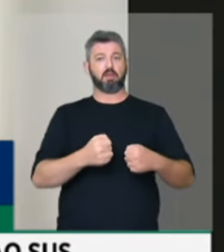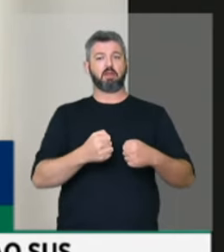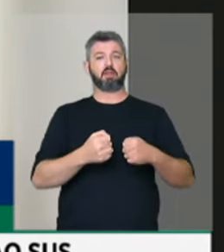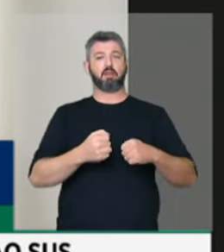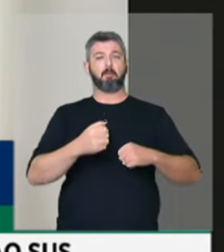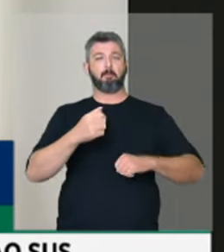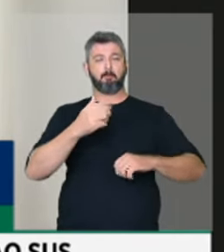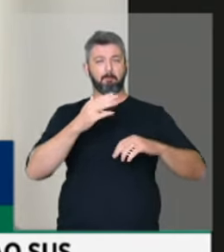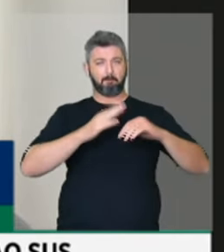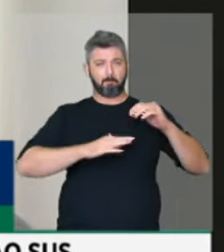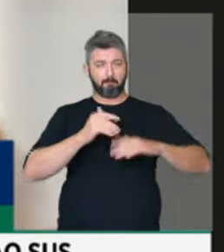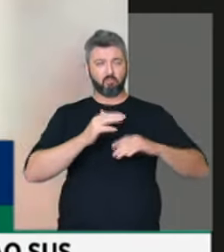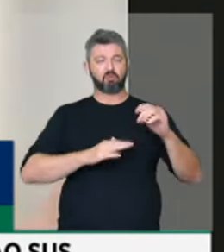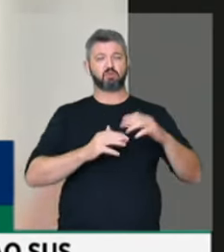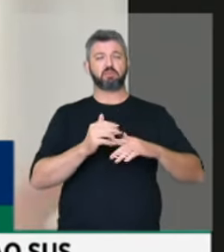TODA CASA SÃO DEPUTADOS PELA VIDA. PRINCIPALMENTE AQUELES